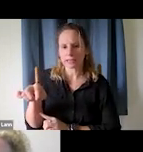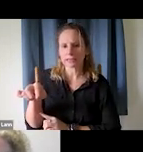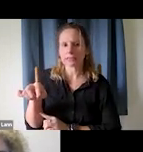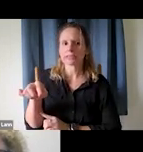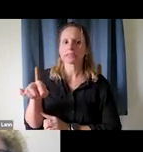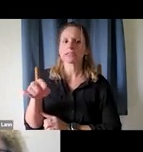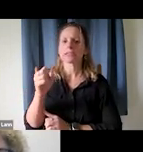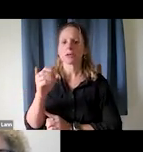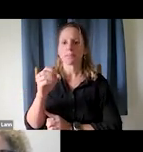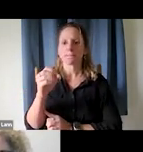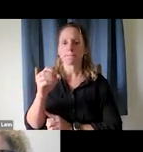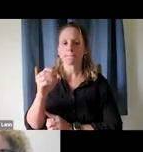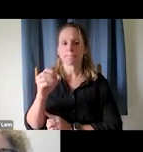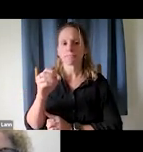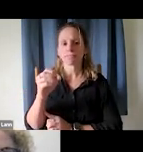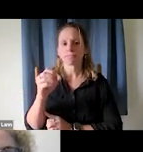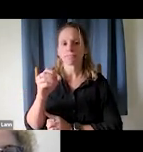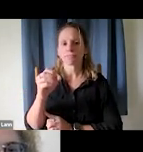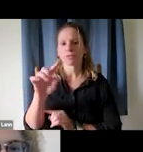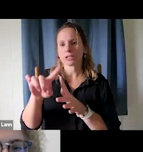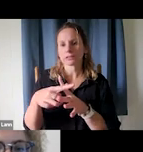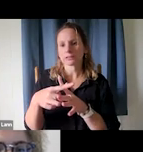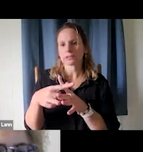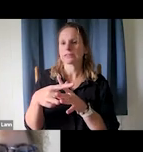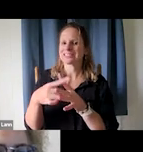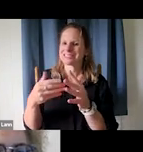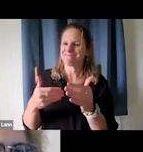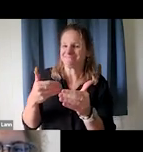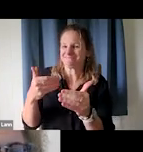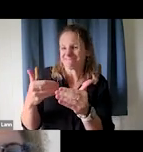Y entonces en este ejemplo se ve una mejoría pero aún no es un informe ideal.